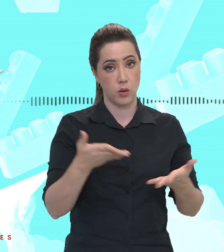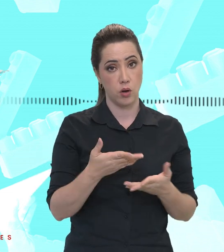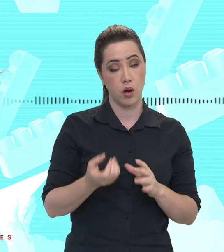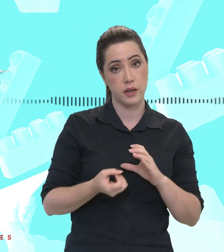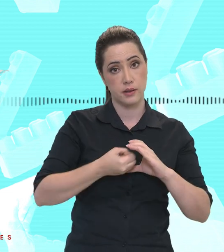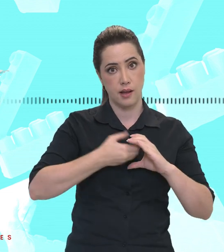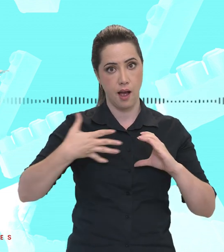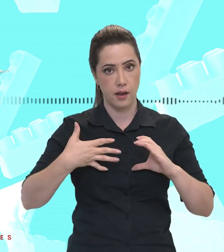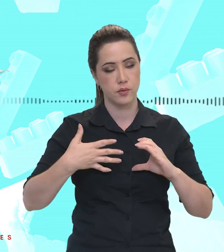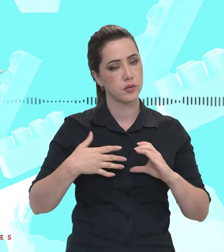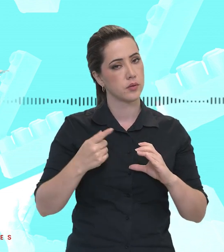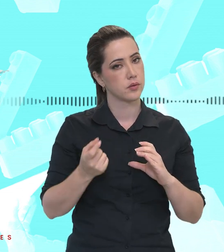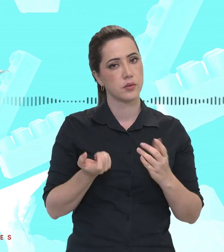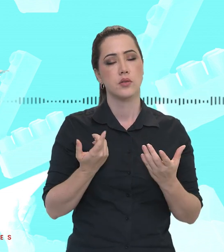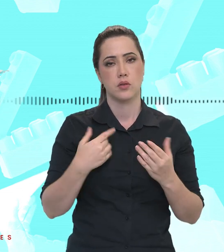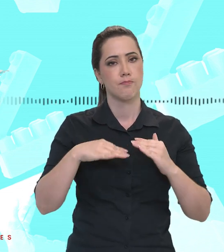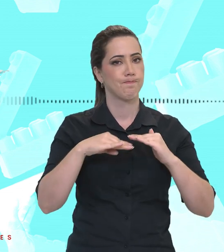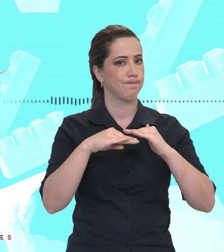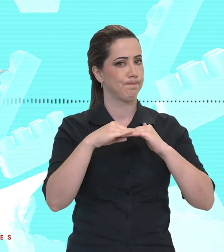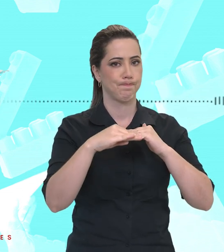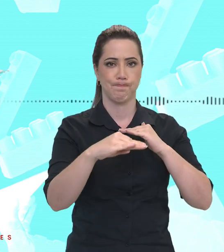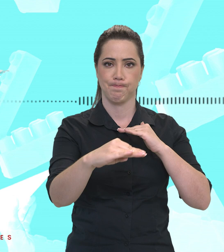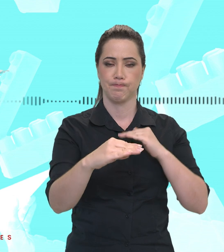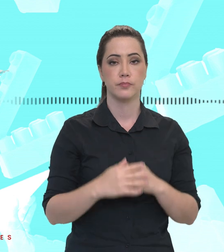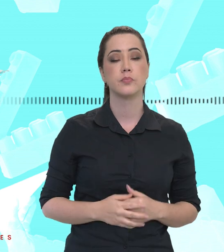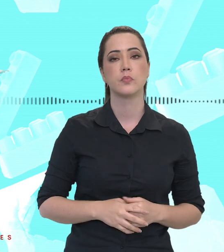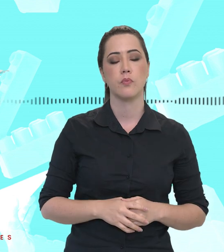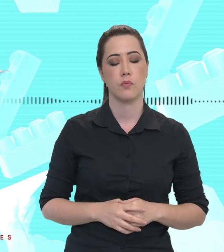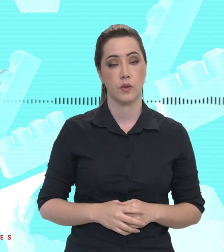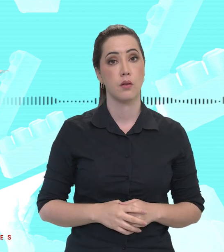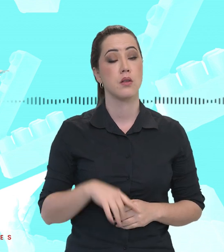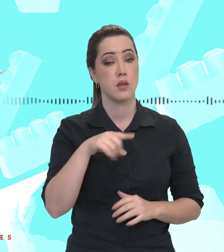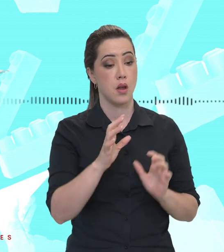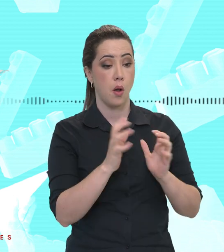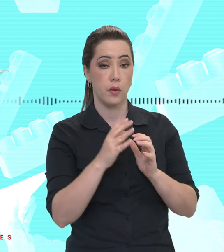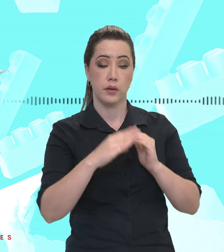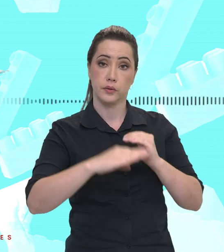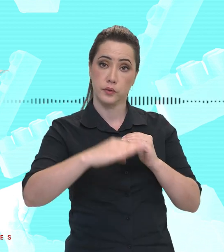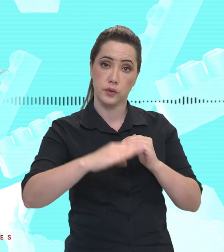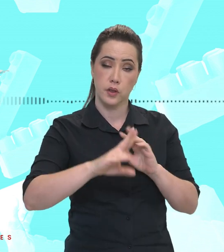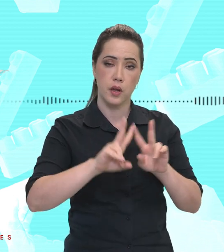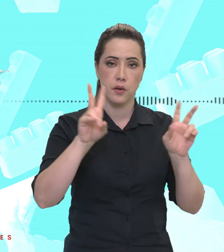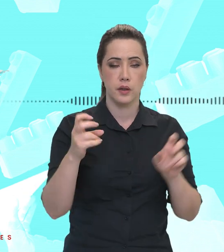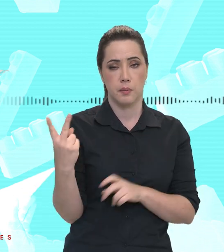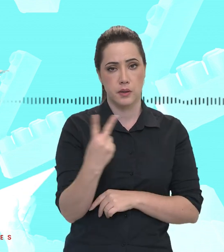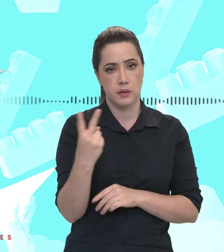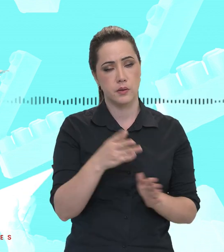[Leyberson 10] Episódio 5: RAROS e nada típicos. [trilha sonora toca ao fundo] 🎶 [Patrícia 6] Neurodivergentes é o tema da segunda temporada de Histórias Raras, um